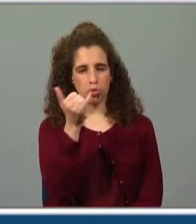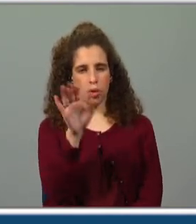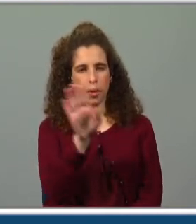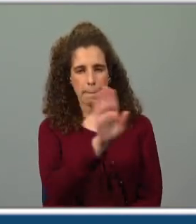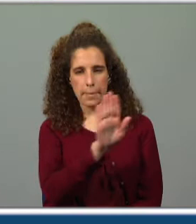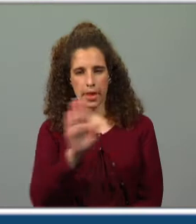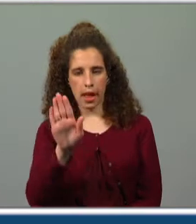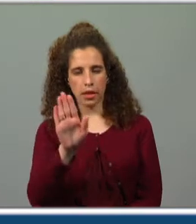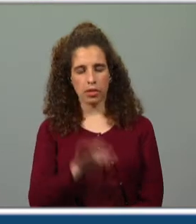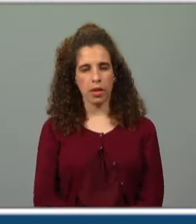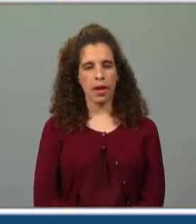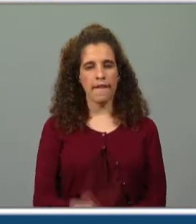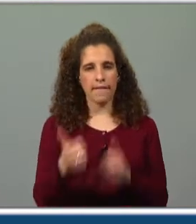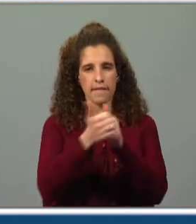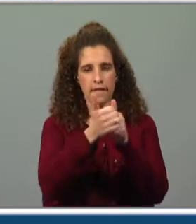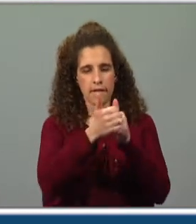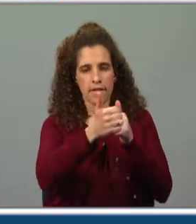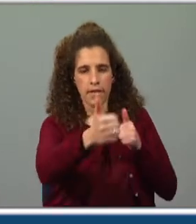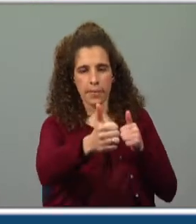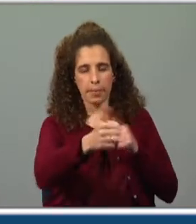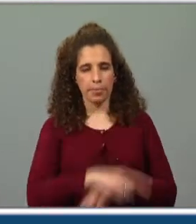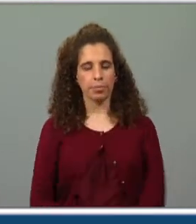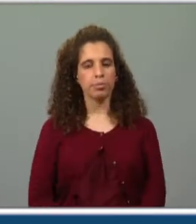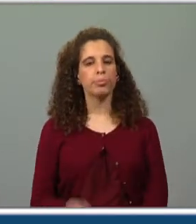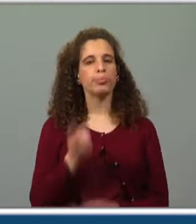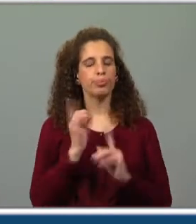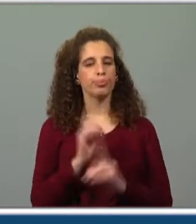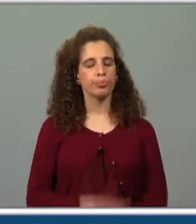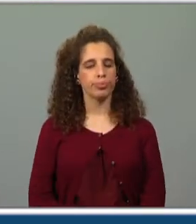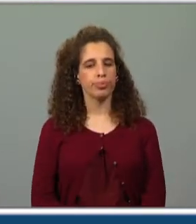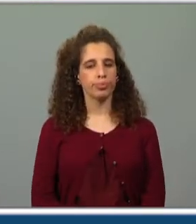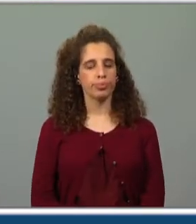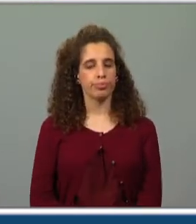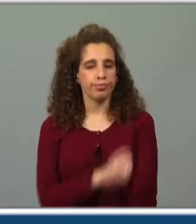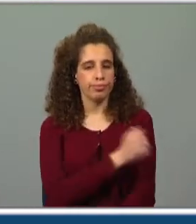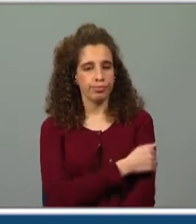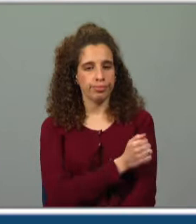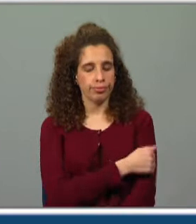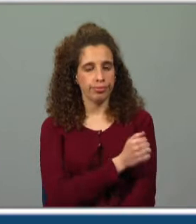seja um pouco mais afastado de nós tínhamos o que então a casa tínhamos uma 離我們遠一點我們有什麼然後我們有房子